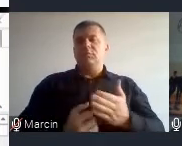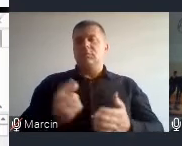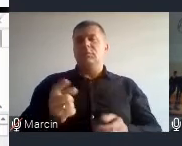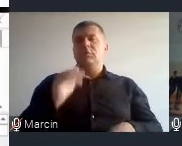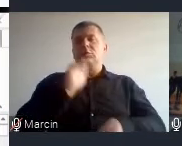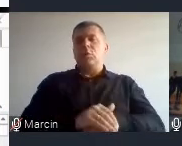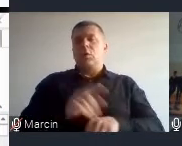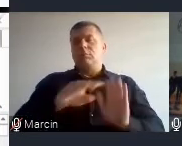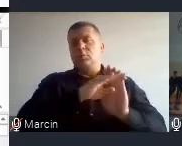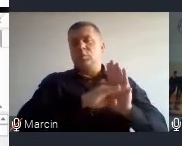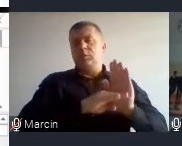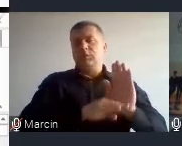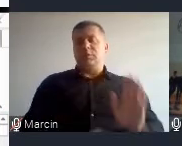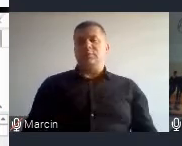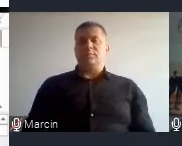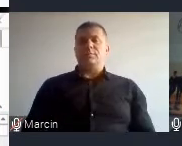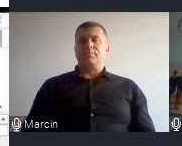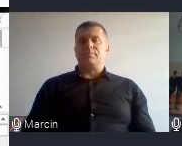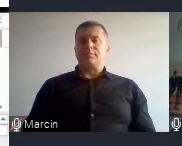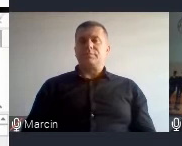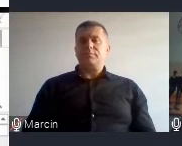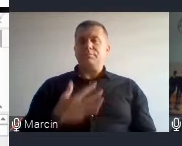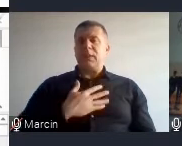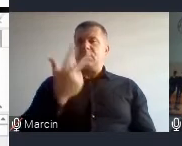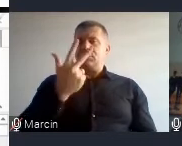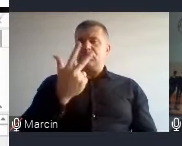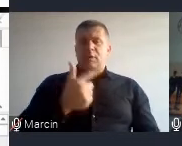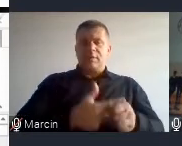Będą stosować zamówienia zgodnie z tą ustawą.